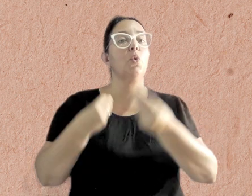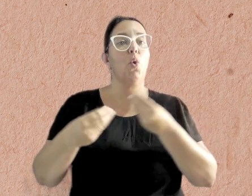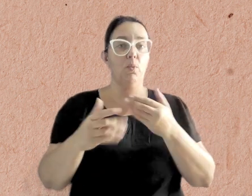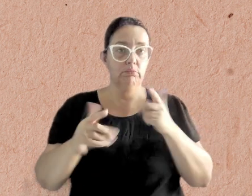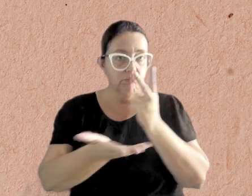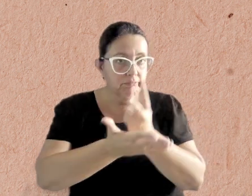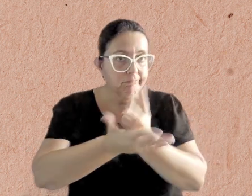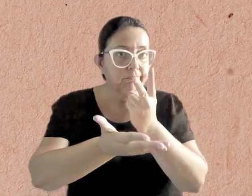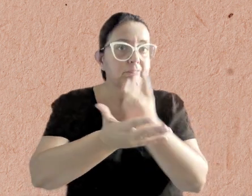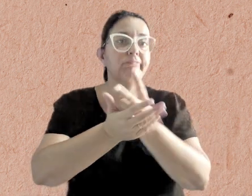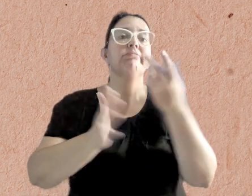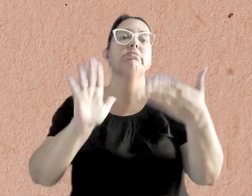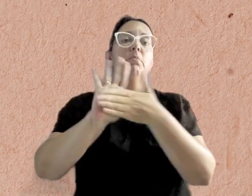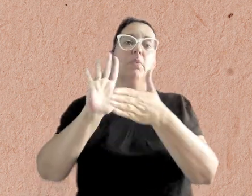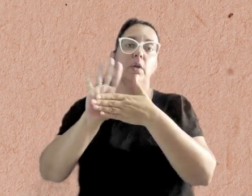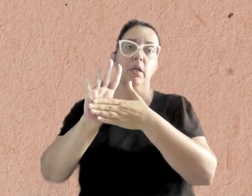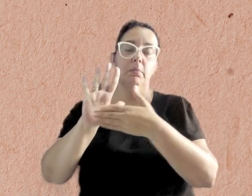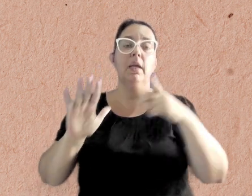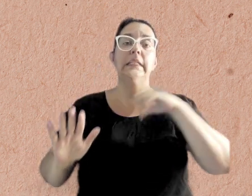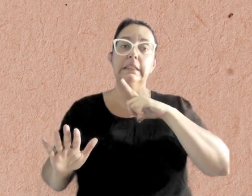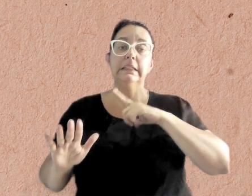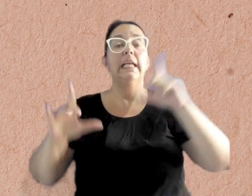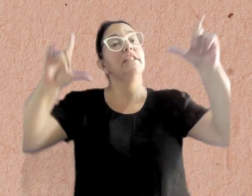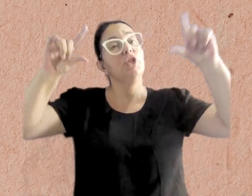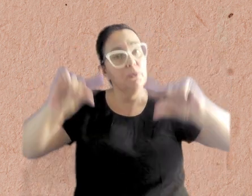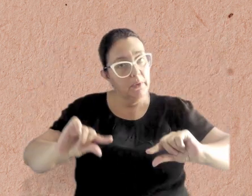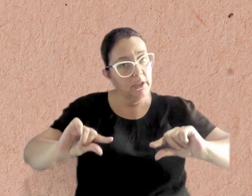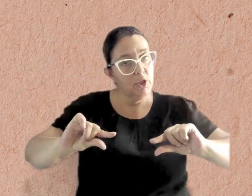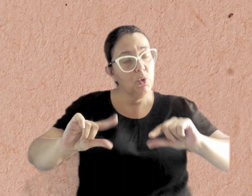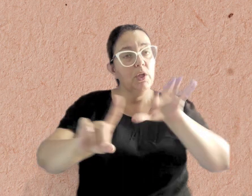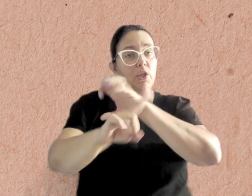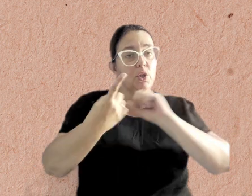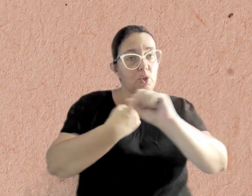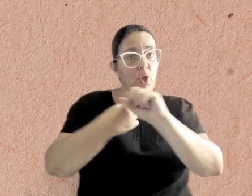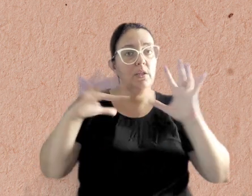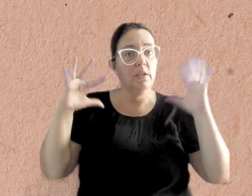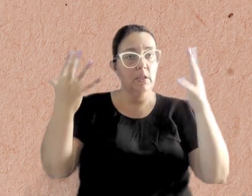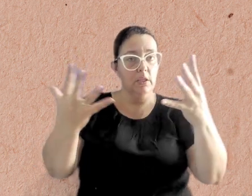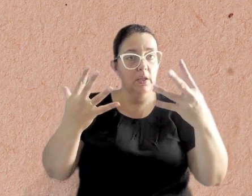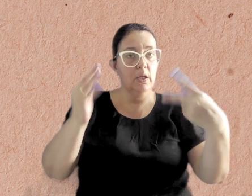Os programas propostos têm por objetivo mitigar os impactos socioambientais por meio da promoção